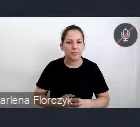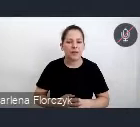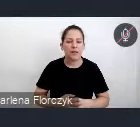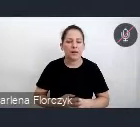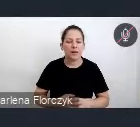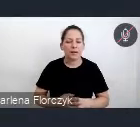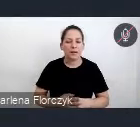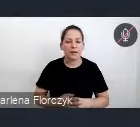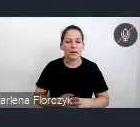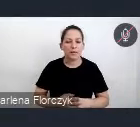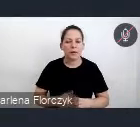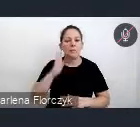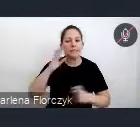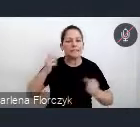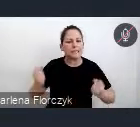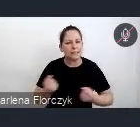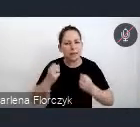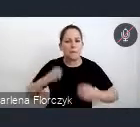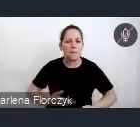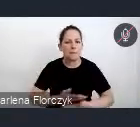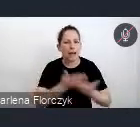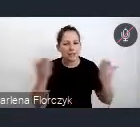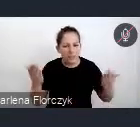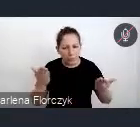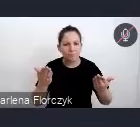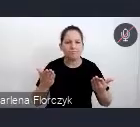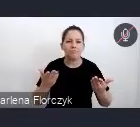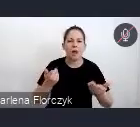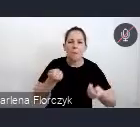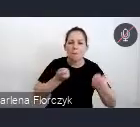będziemy starali się państwu zamoderować dzisiejsze spotkanie.